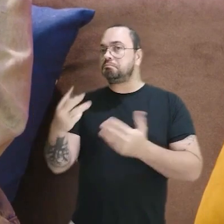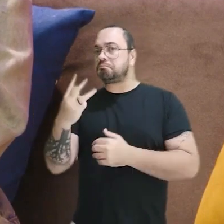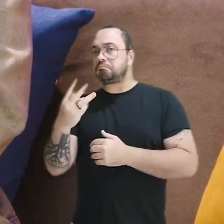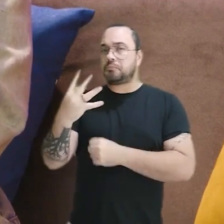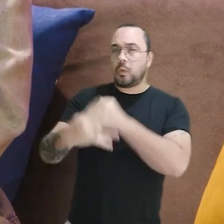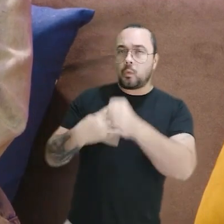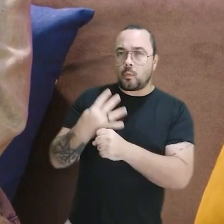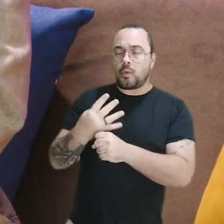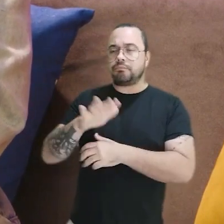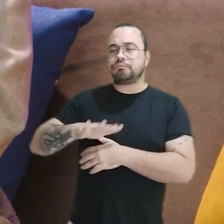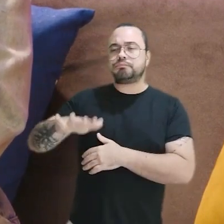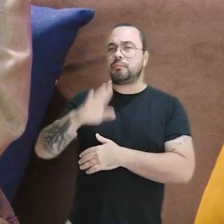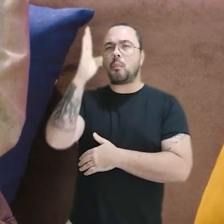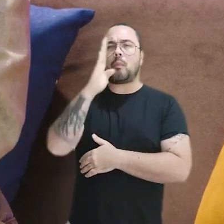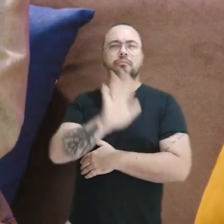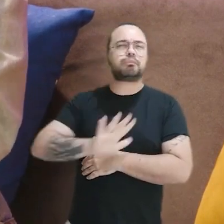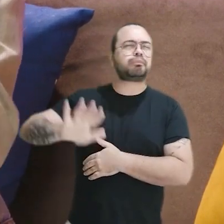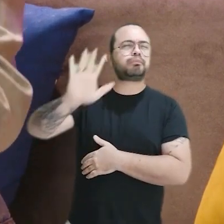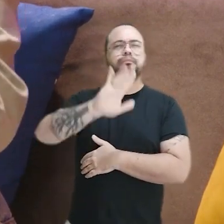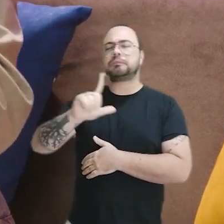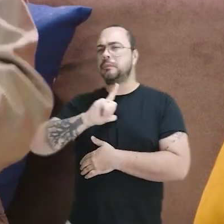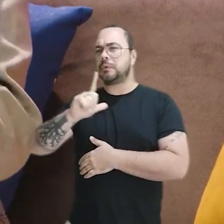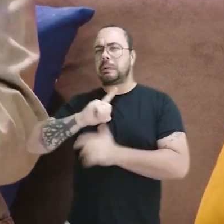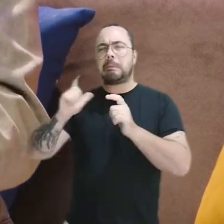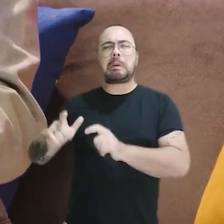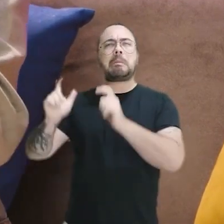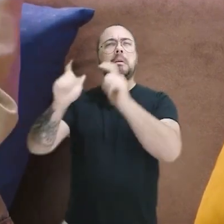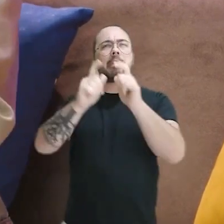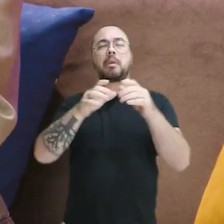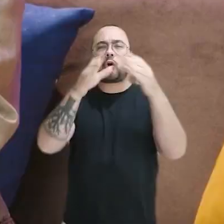quatro anos, o Brasil vai ser invadido por clubes de comédia".